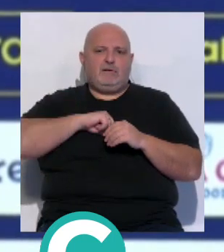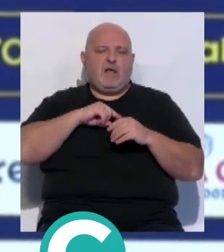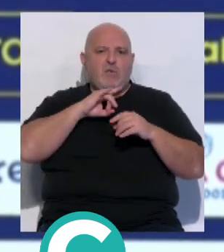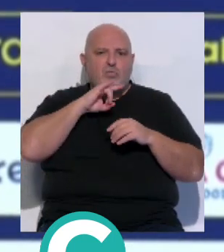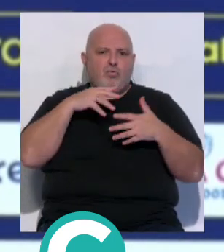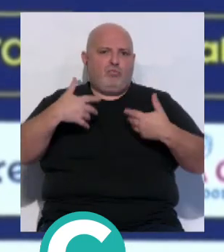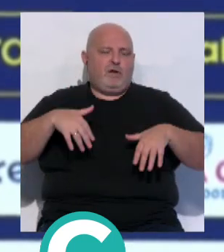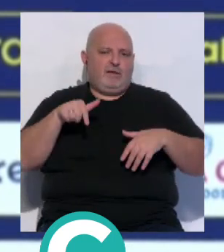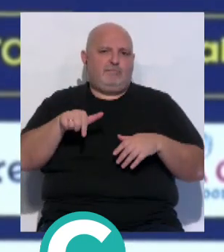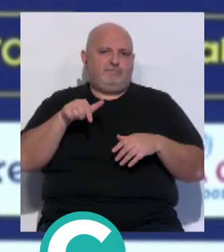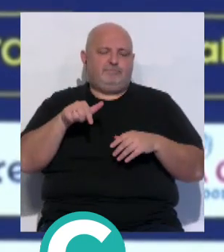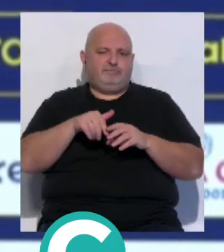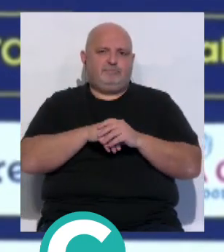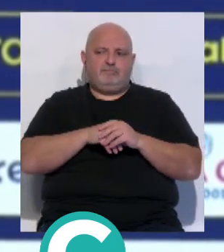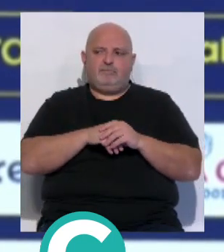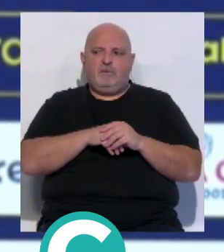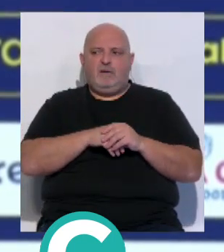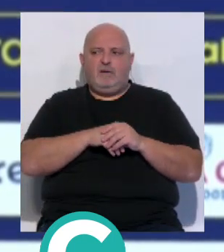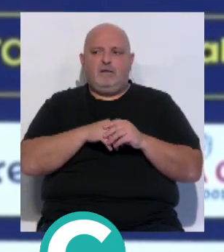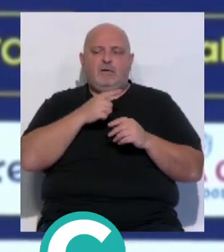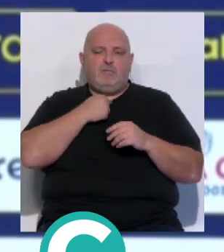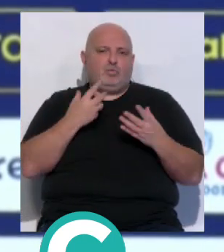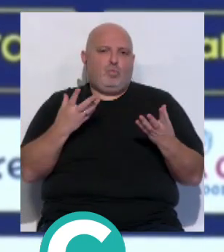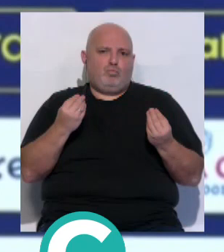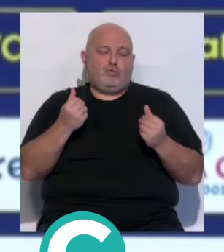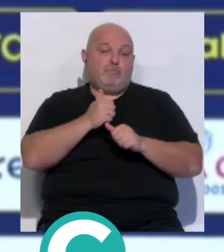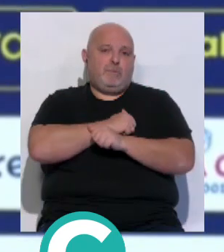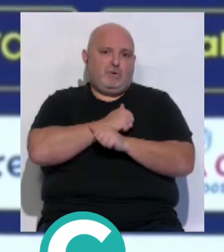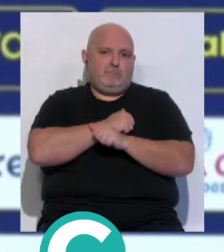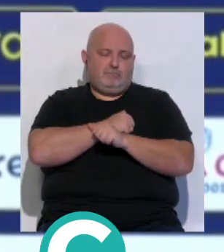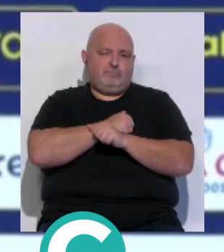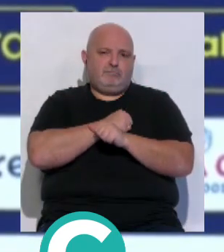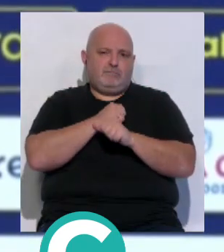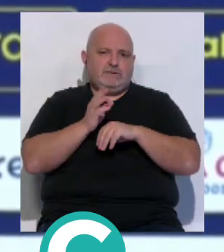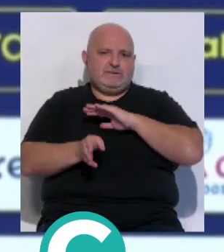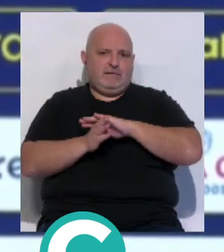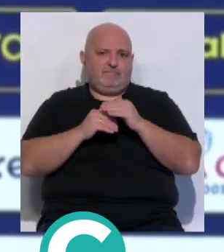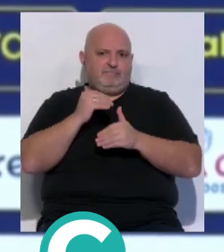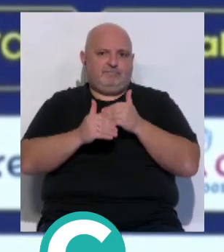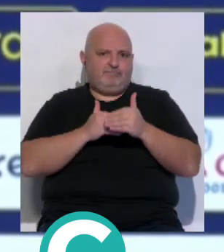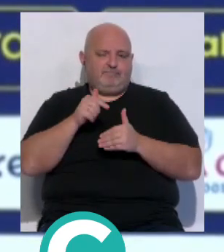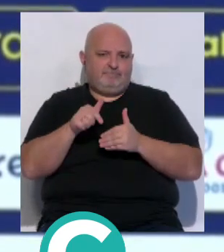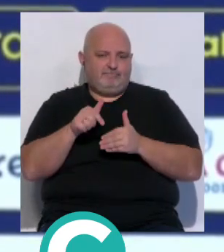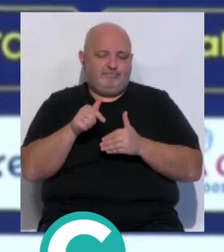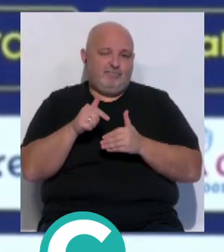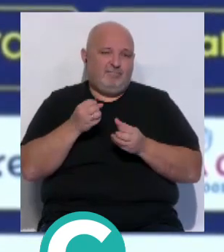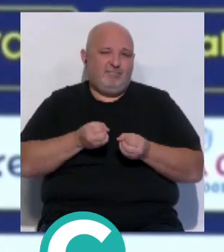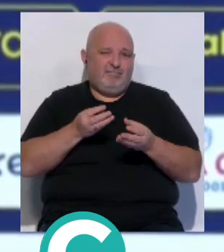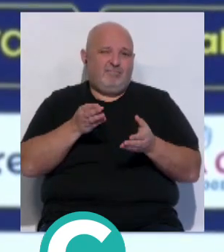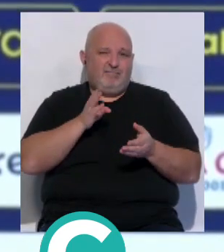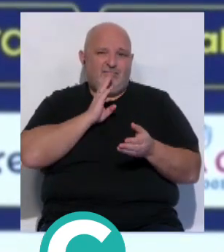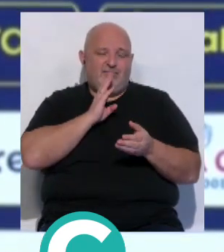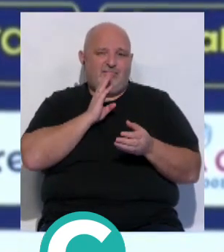y es algo que nada que me gustó mucho y espero que que siga así porque como le comentaba a Miguel mi